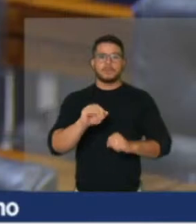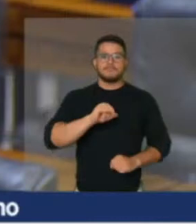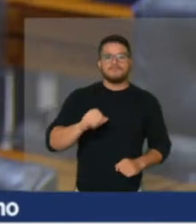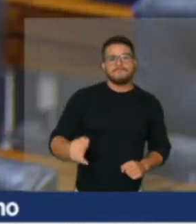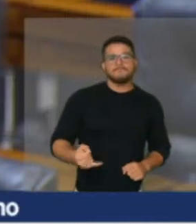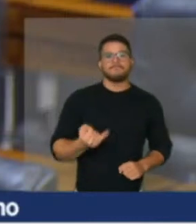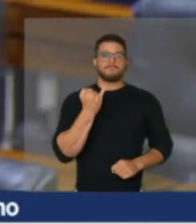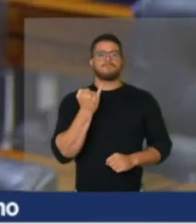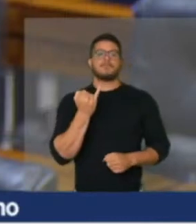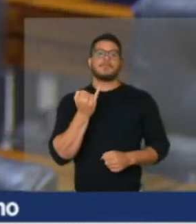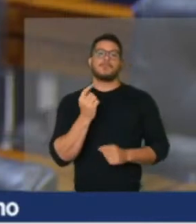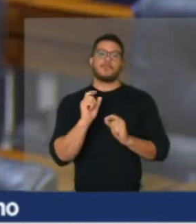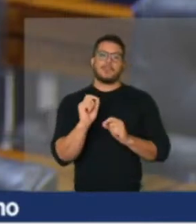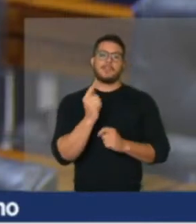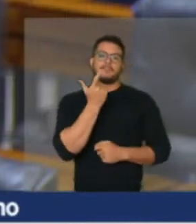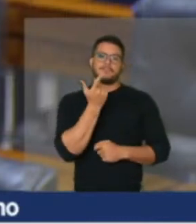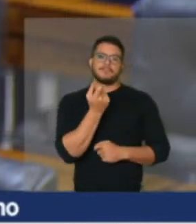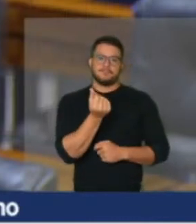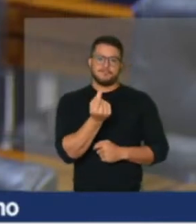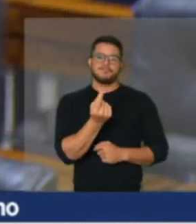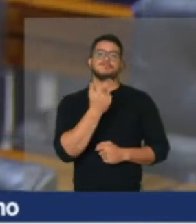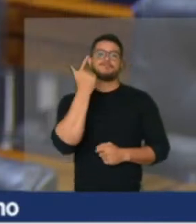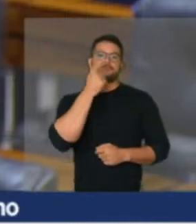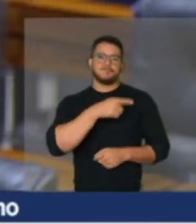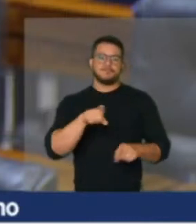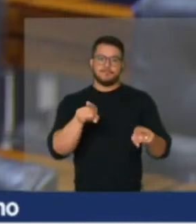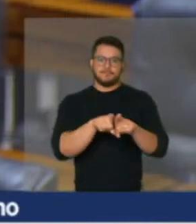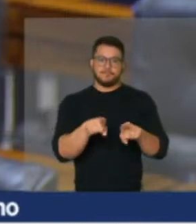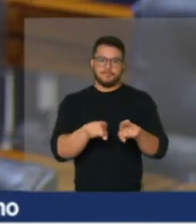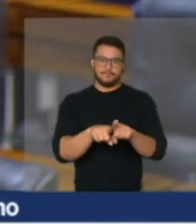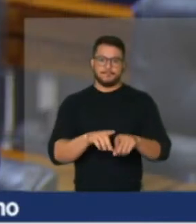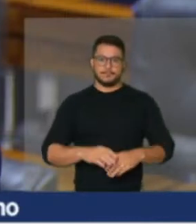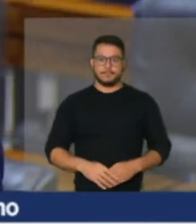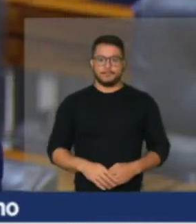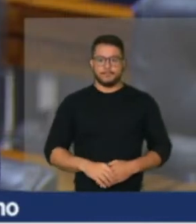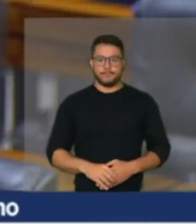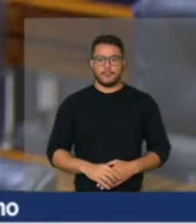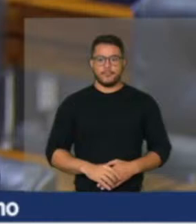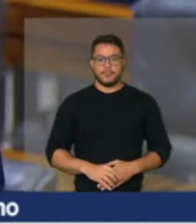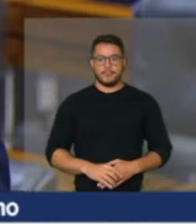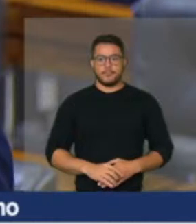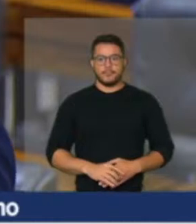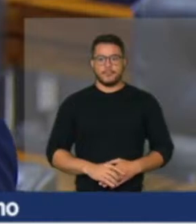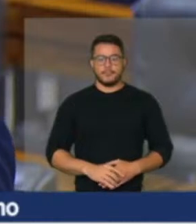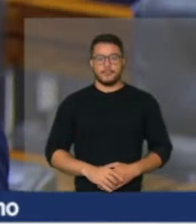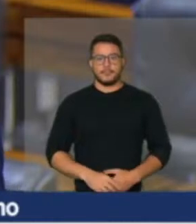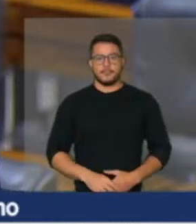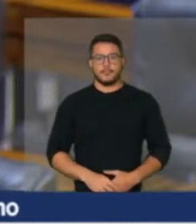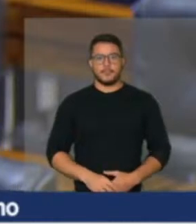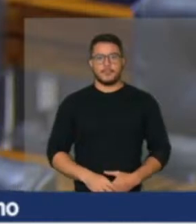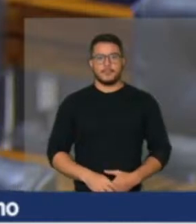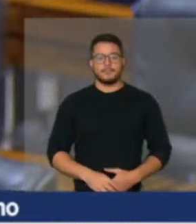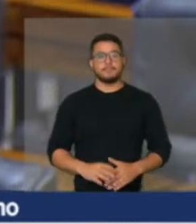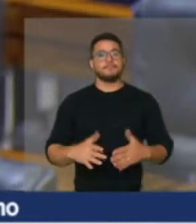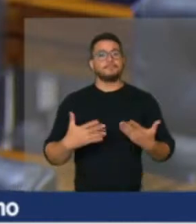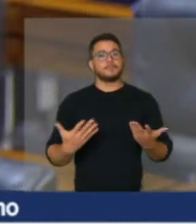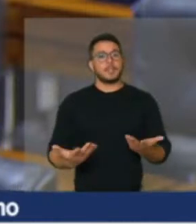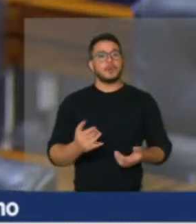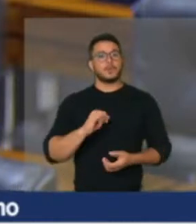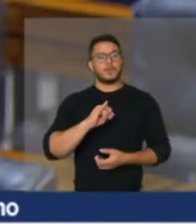A OPORTUNIDADE AQUELES EXCLUÍDOS QUE ESTÃO HOJE SENDO ATENDIDOS PELO AUXÍLIO-EMERGENCIAL POSSAM RETOMAR A SUA VIDA. ENTÃO